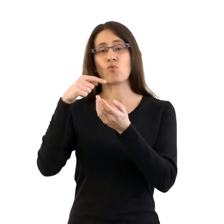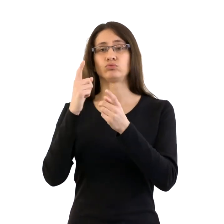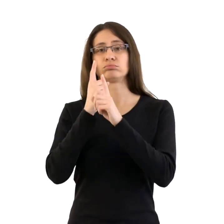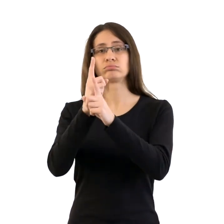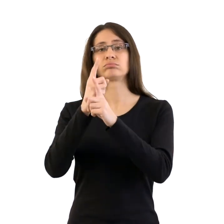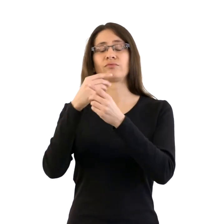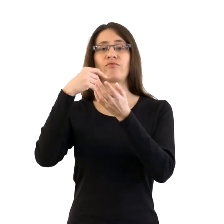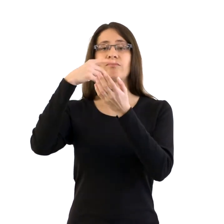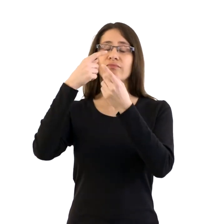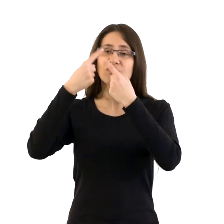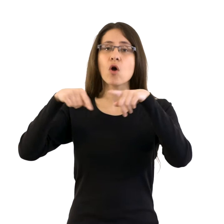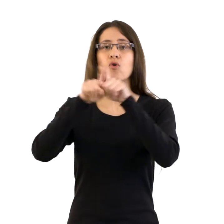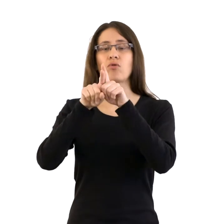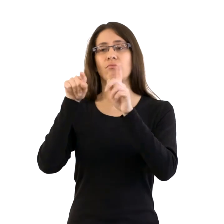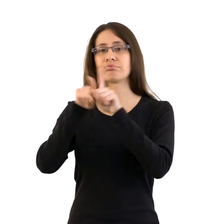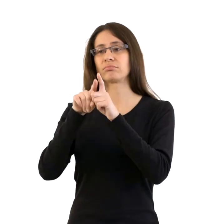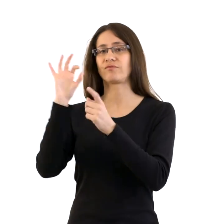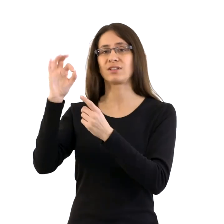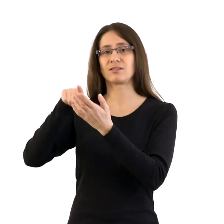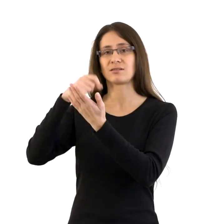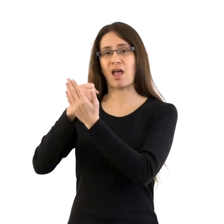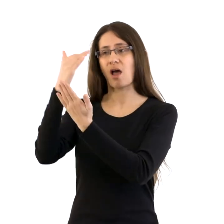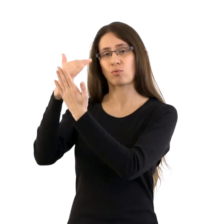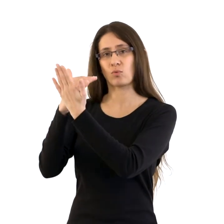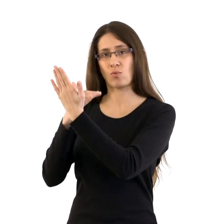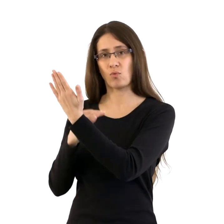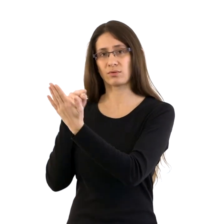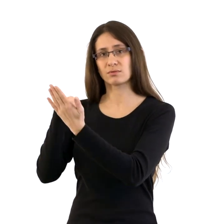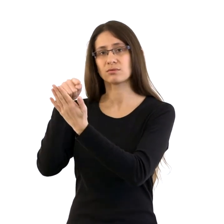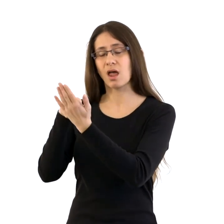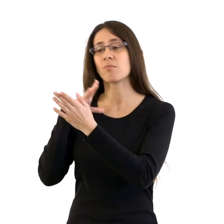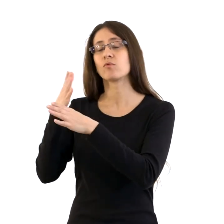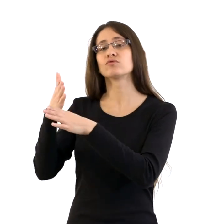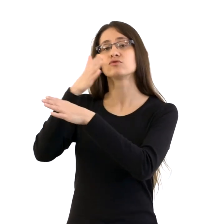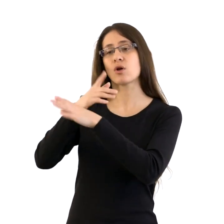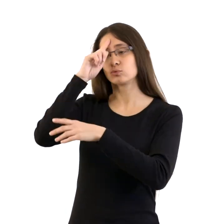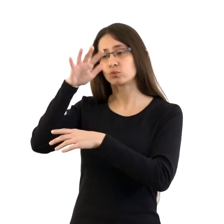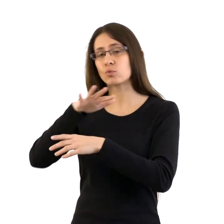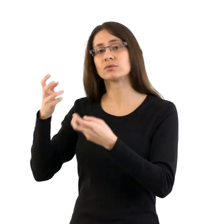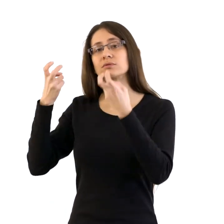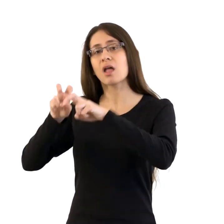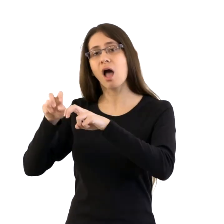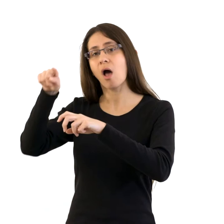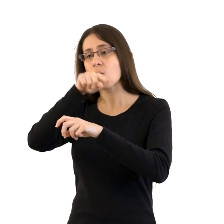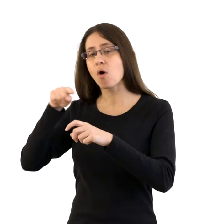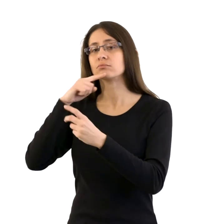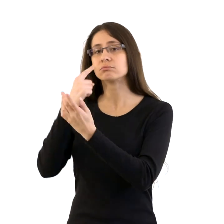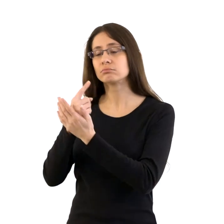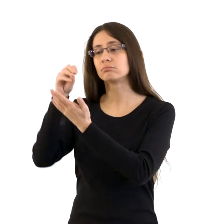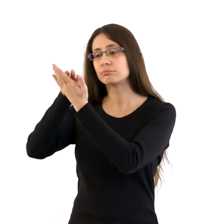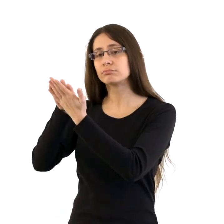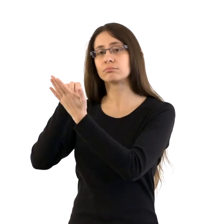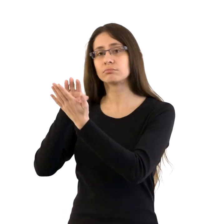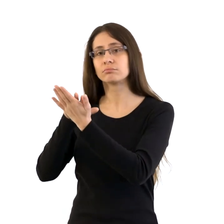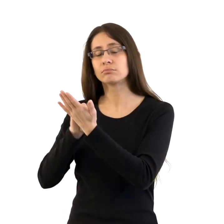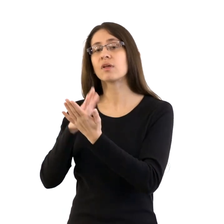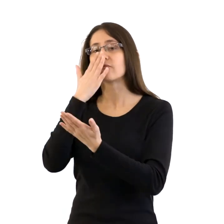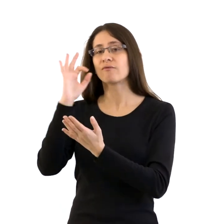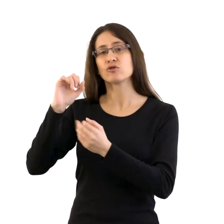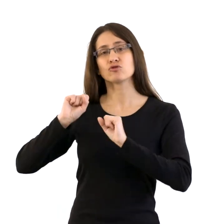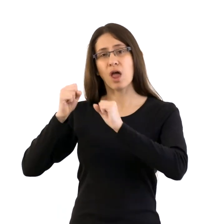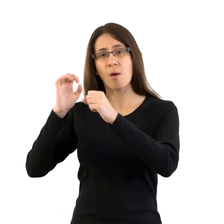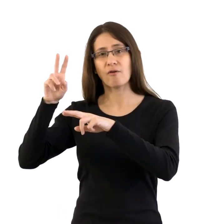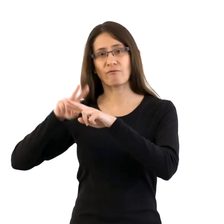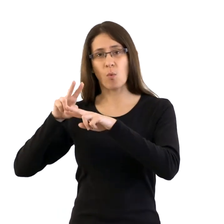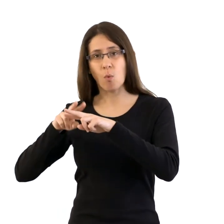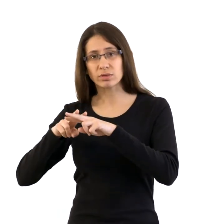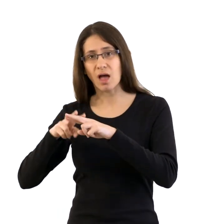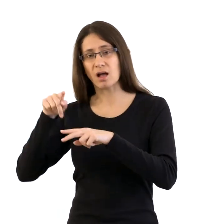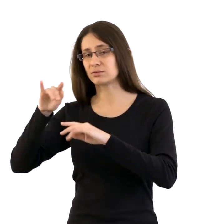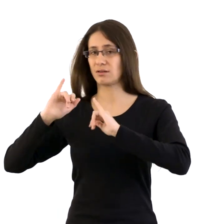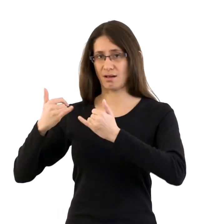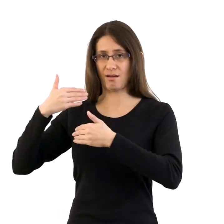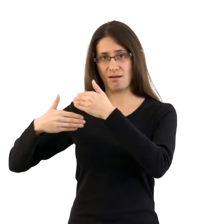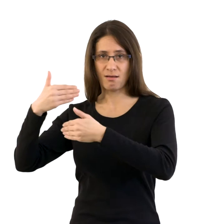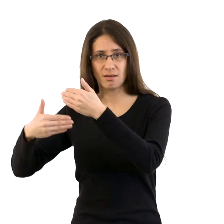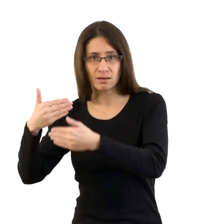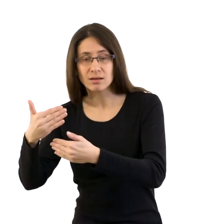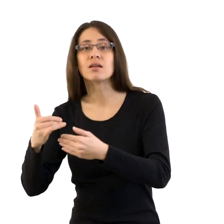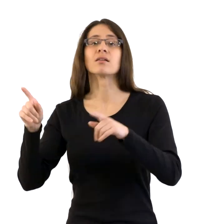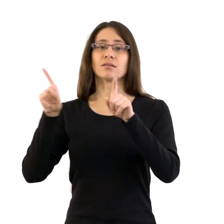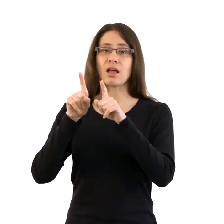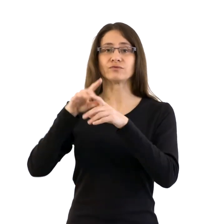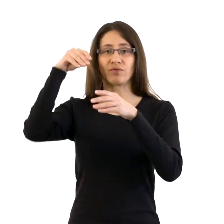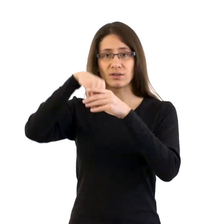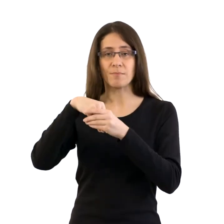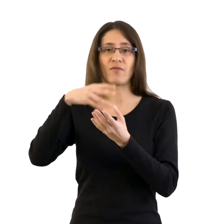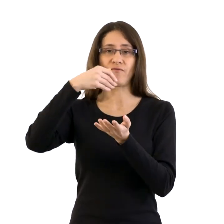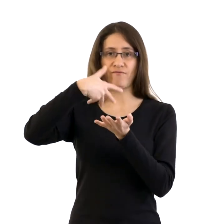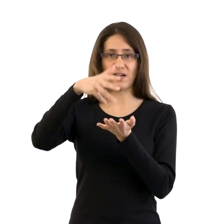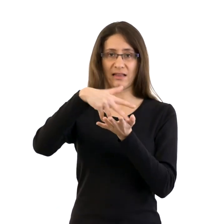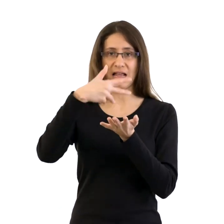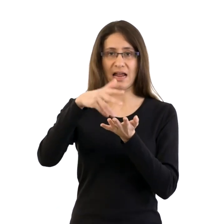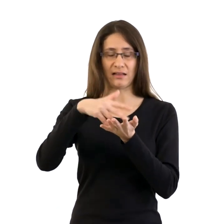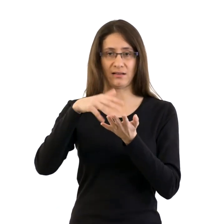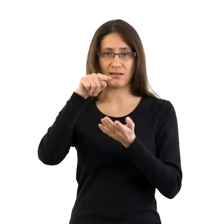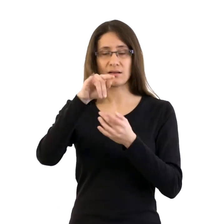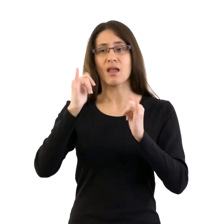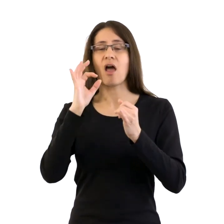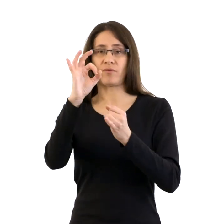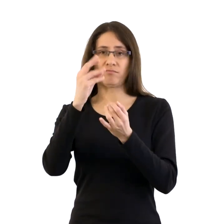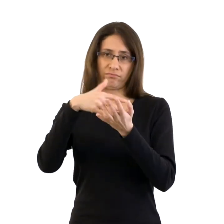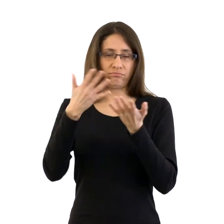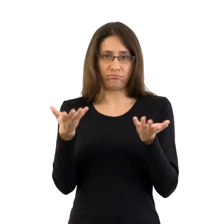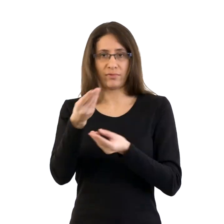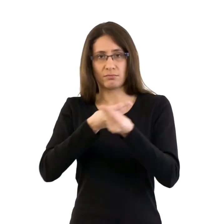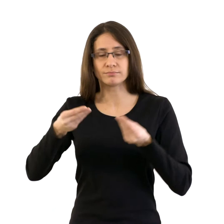przeznaczony na określony cel oraz statut zawierający reguły działania fundacji i jej założycieli, cele statutowe i sposób wydawania majątku na cele społeczne.